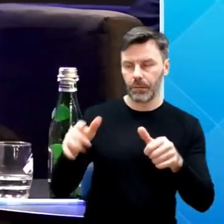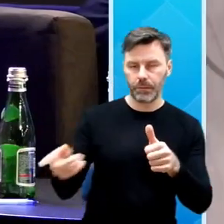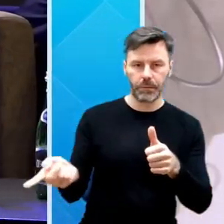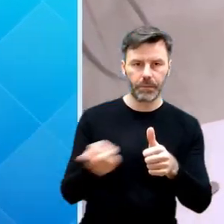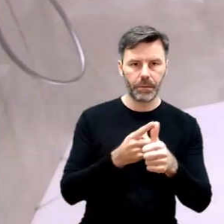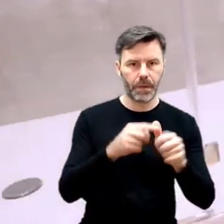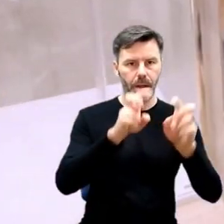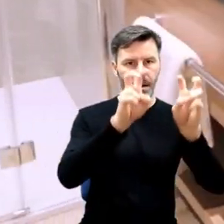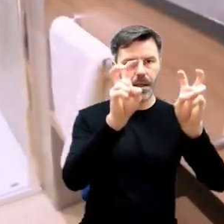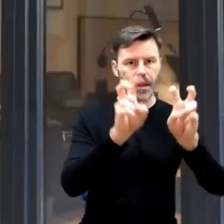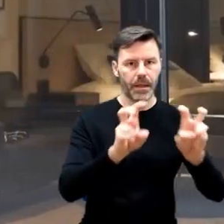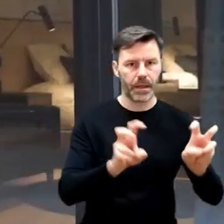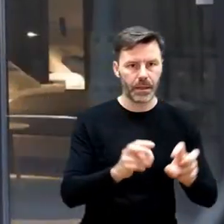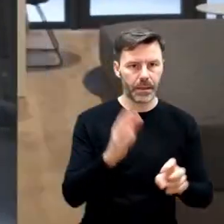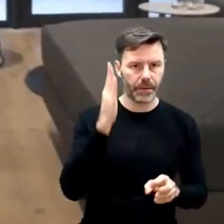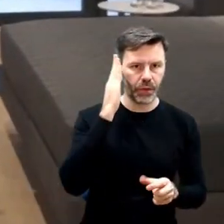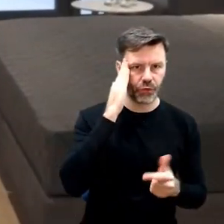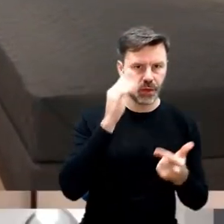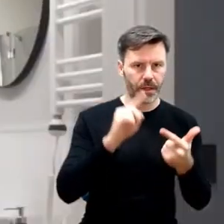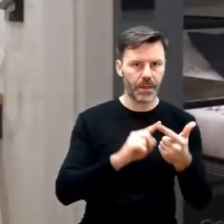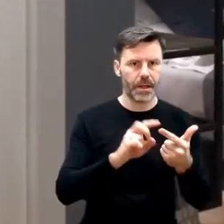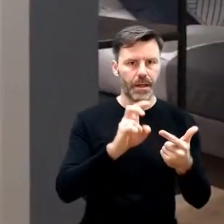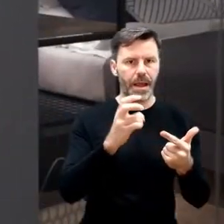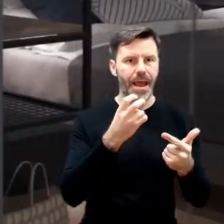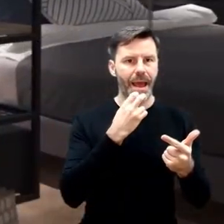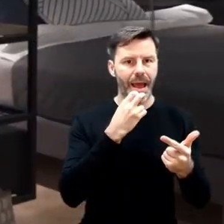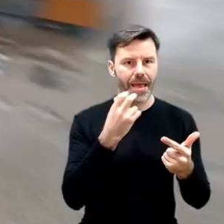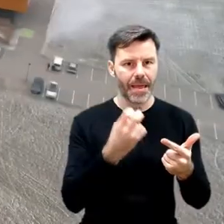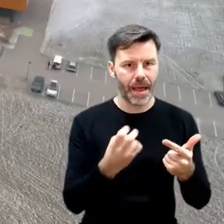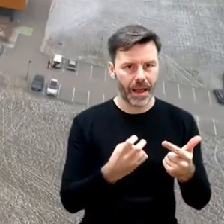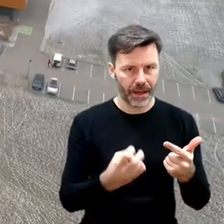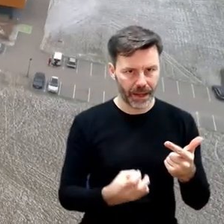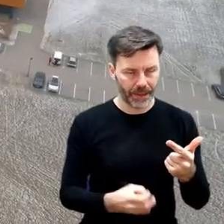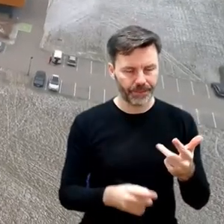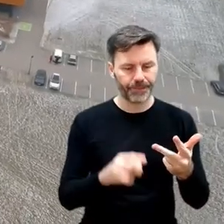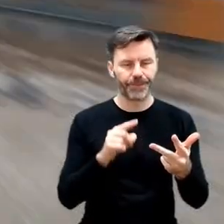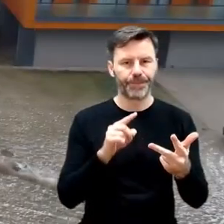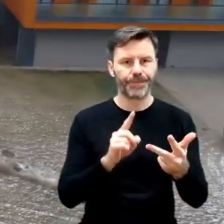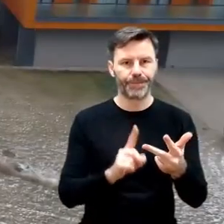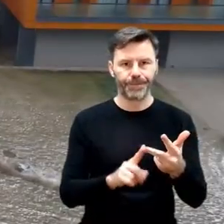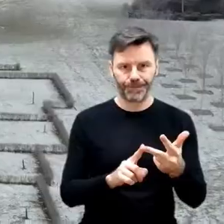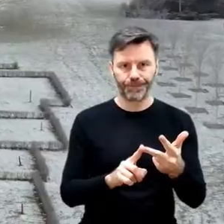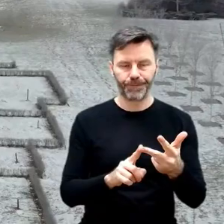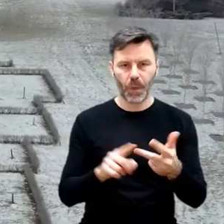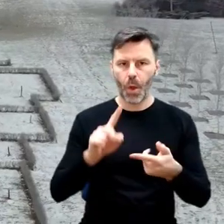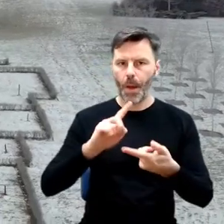z kryzysem energetycznym, w tle toczy się bardzo konsekwentna polityka unijna, mająca na celu